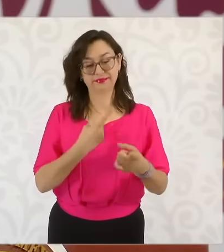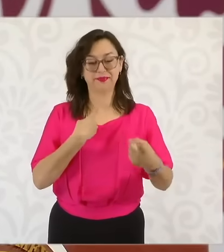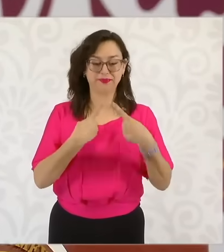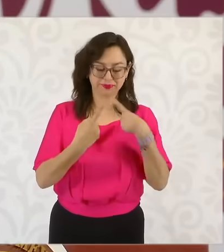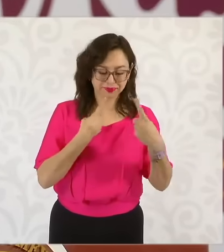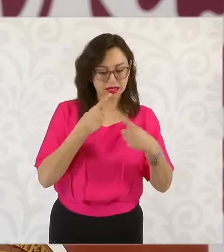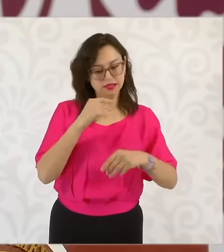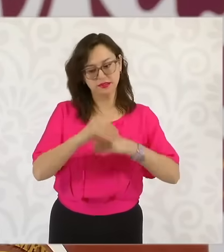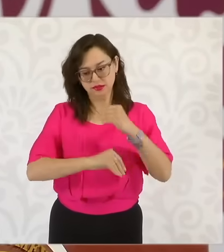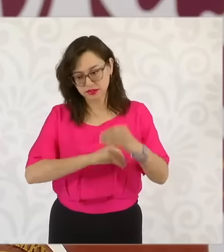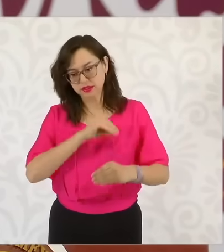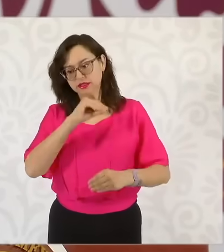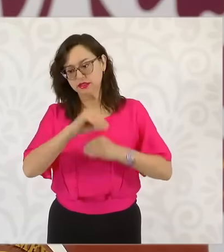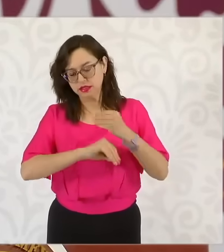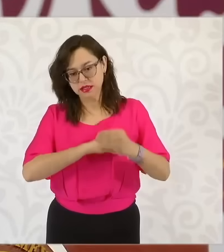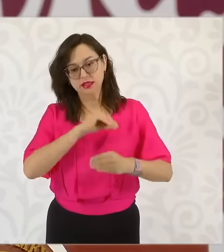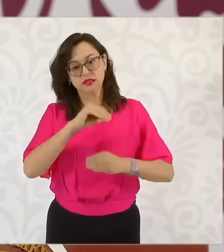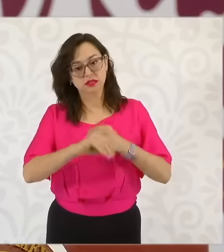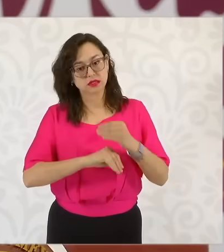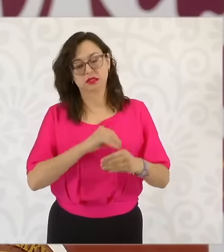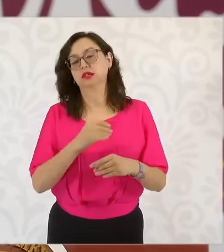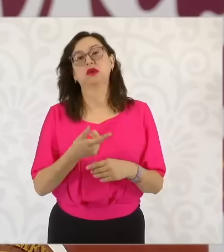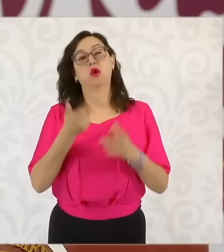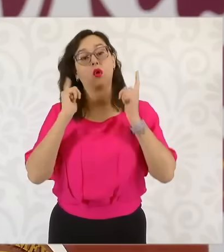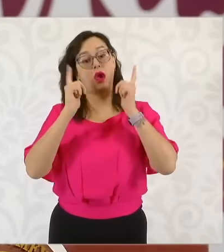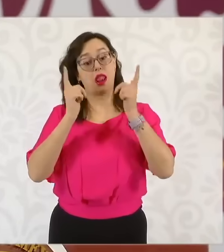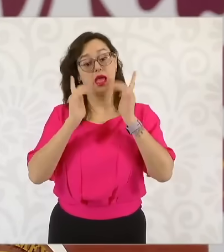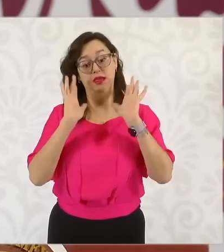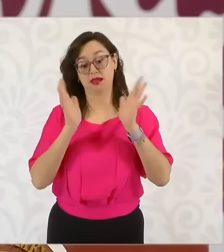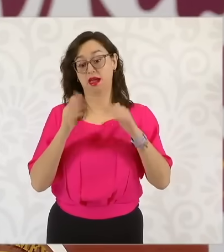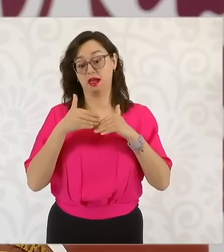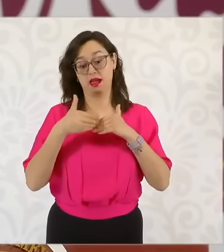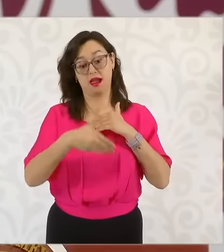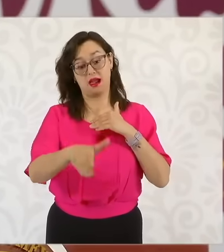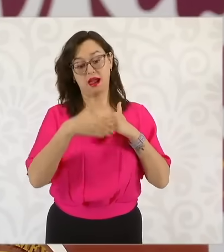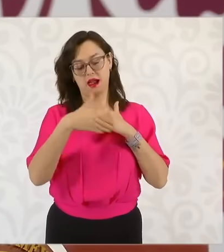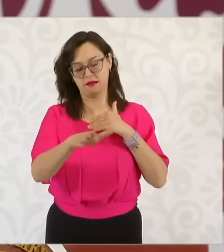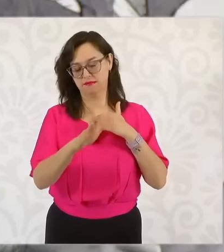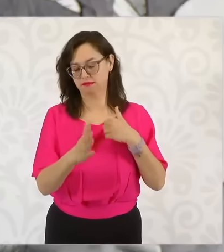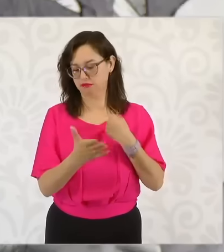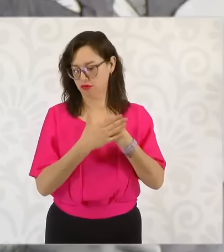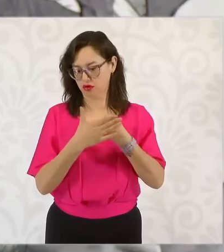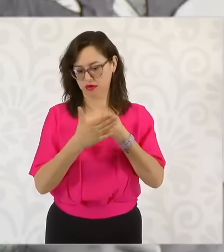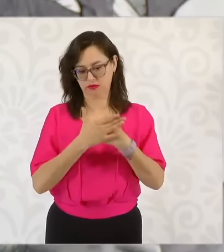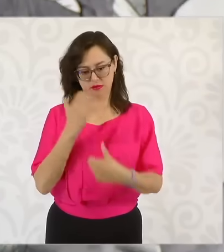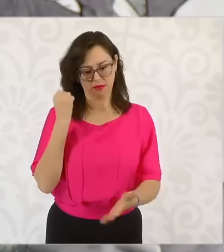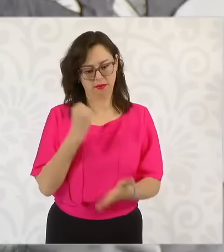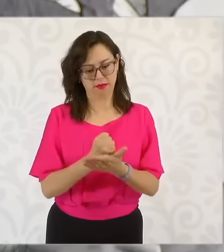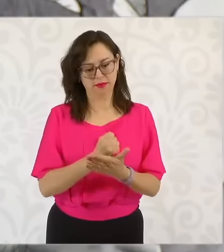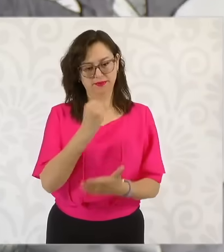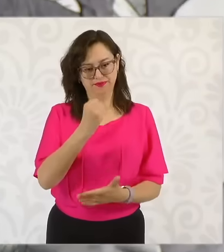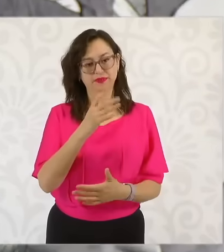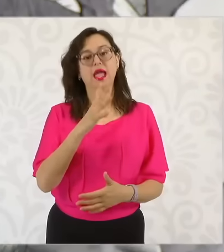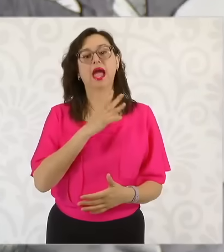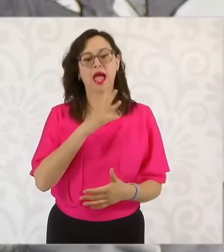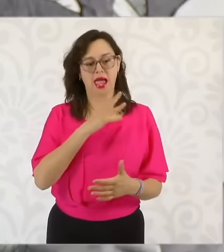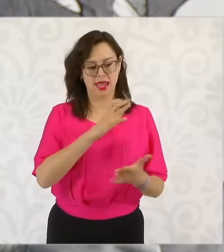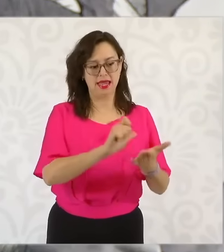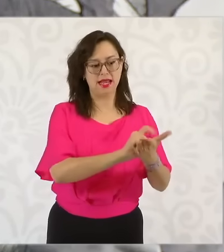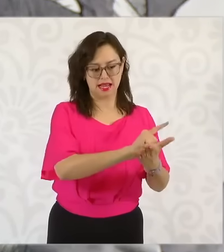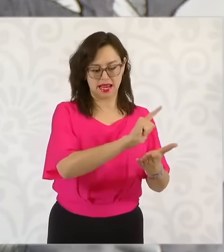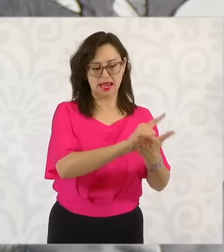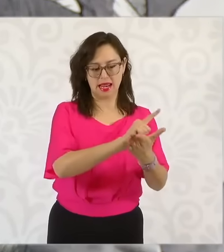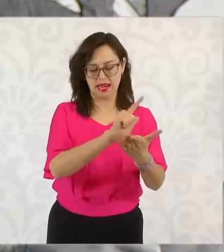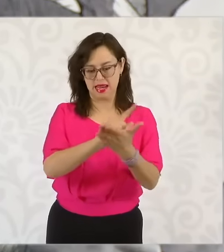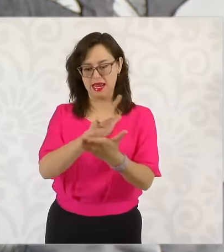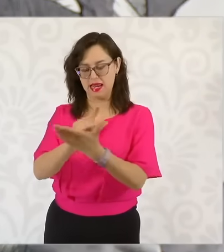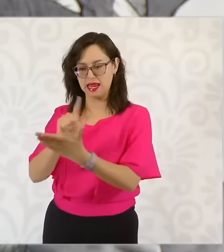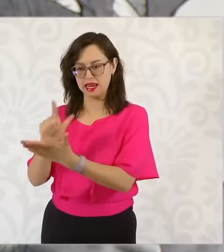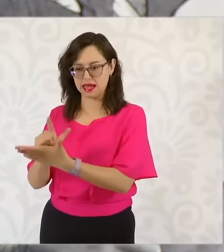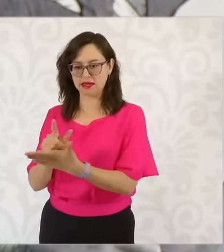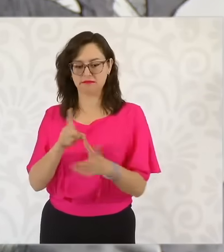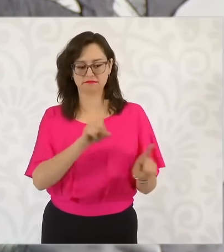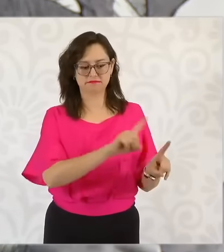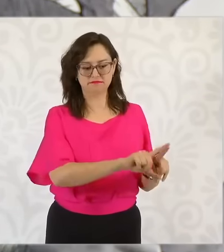este periodo de sesiones que son varias leyes que tienen que ver con los reportes de las eh sujetos